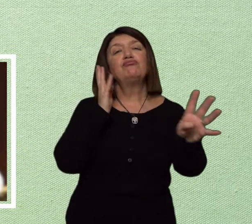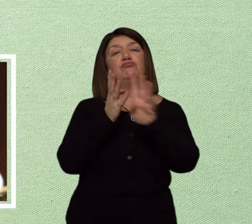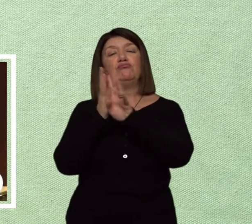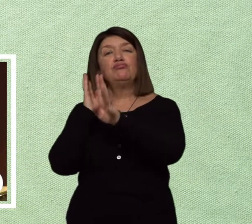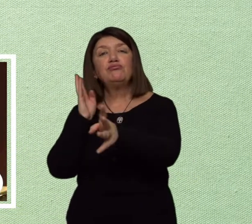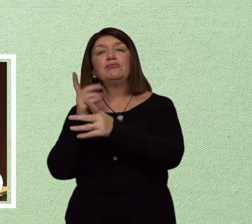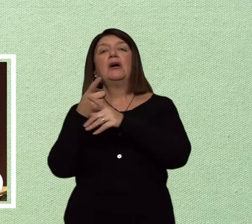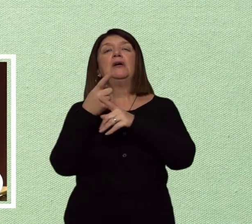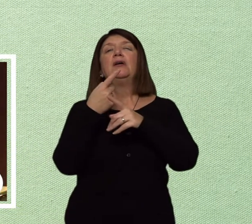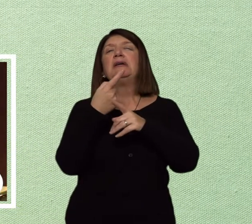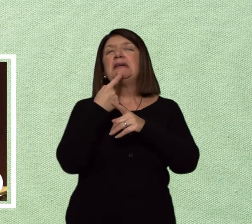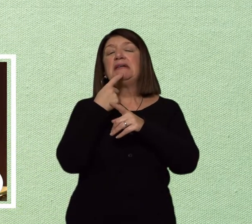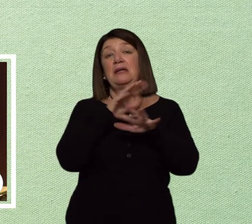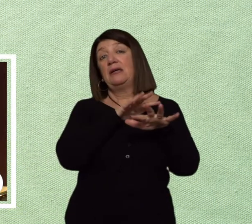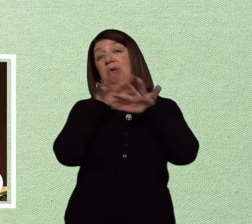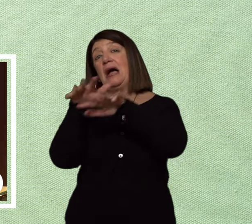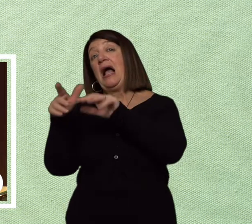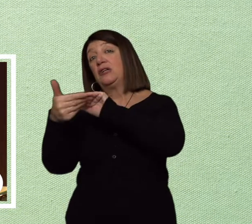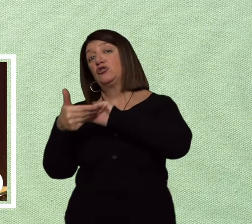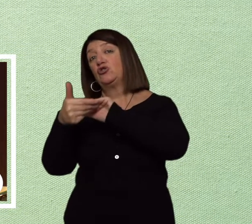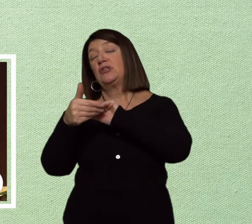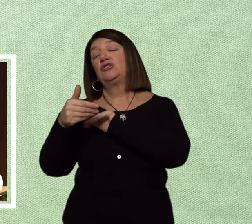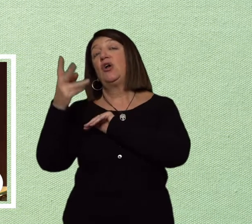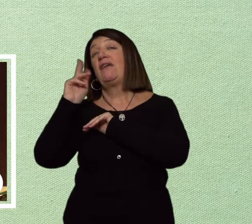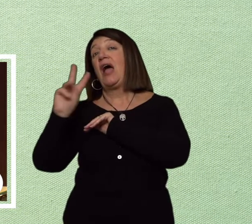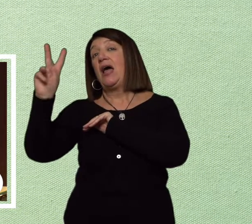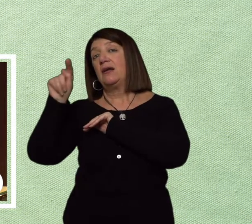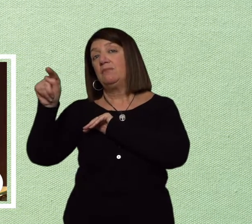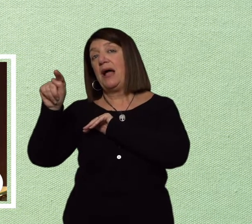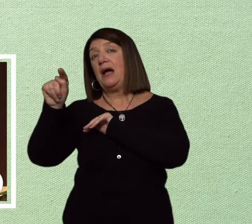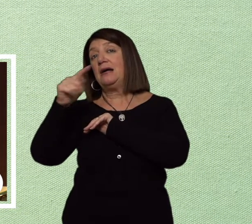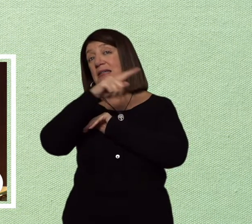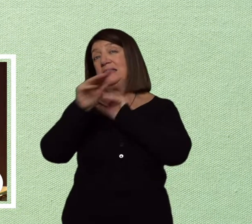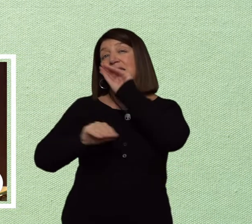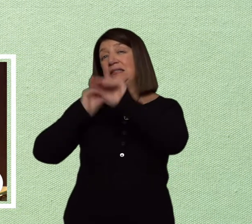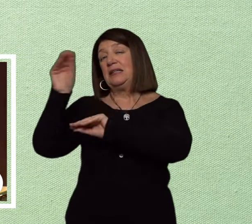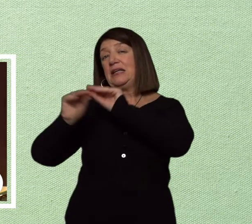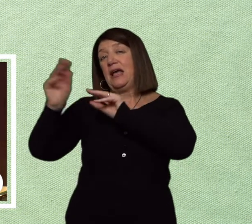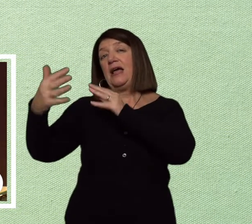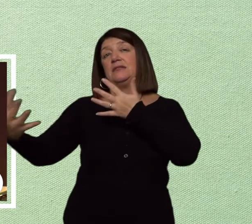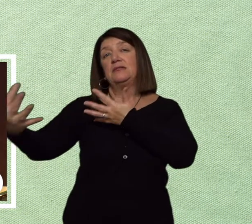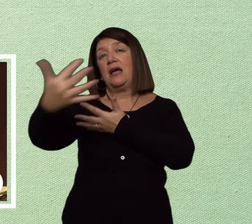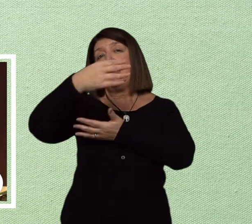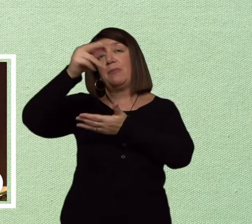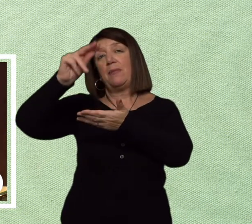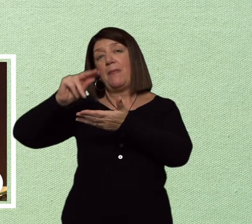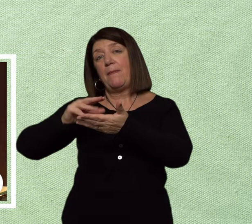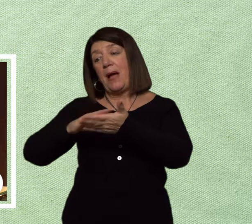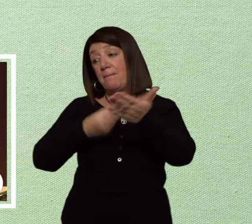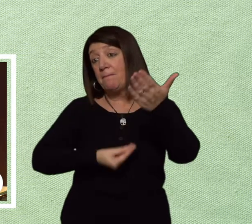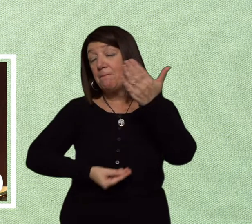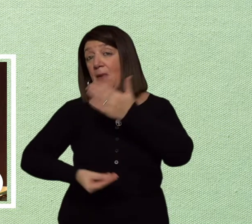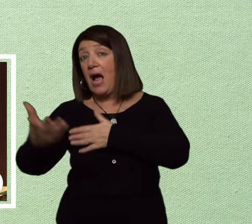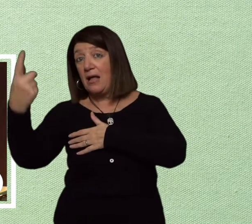prendere in carico le richieste che poi vengono girate appunto all'ambulatorio e niente